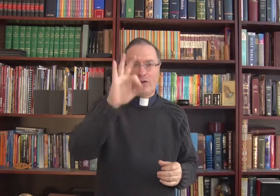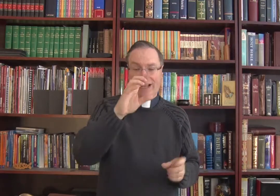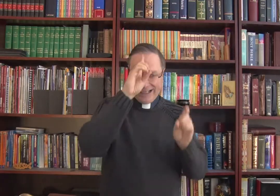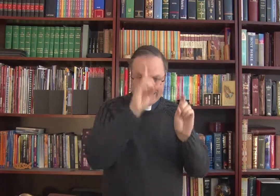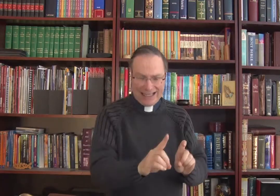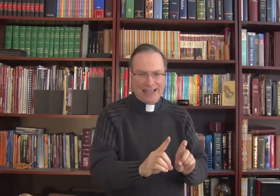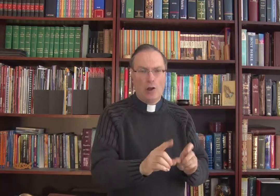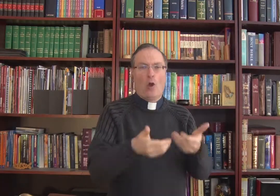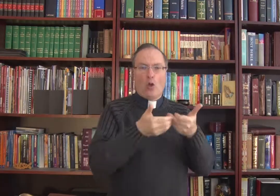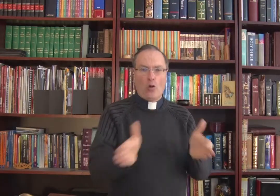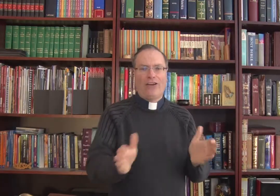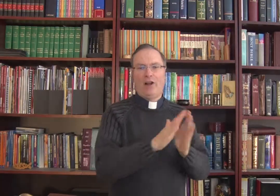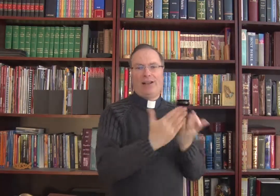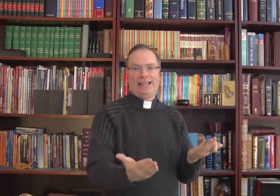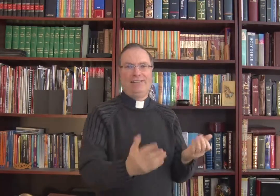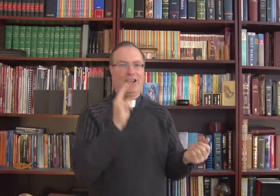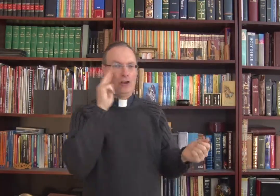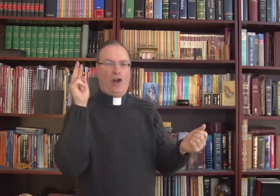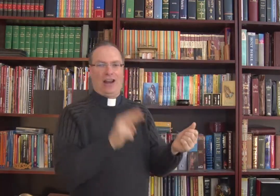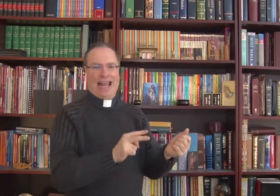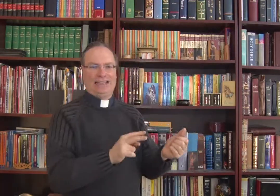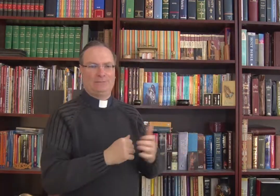digne d'ouvrir le livre et de le regarder.»